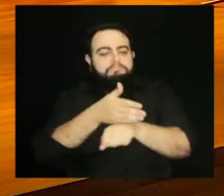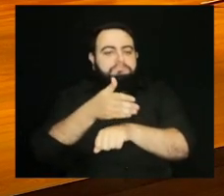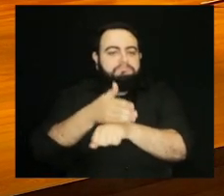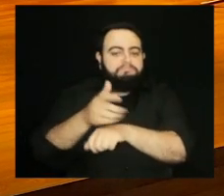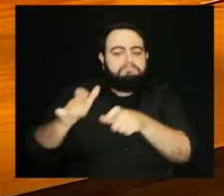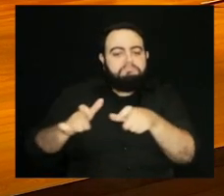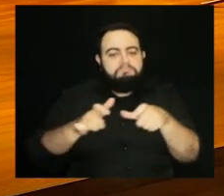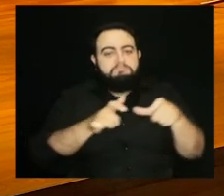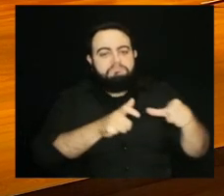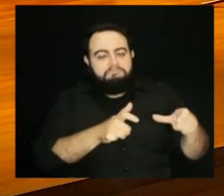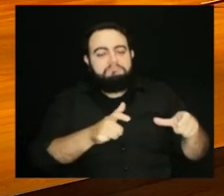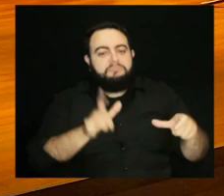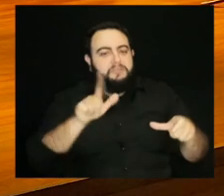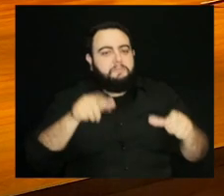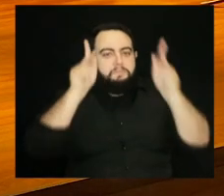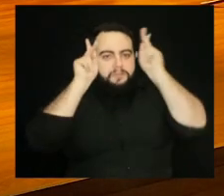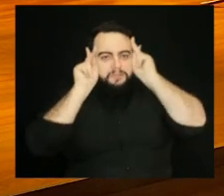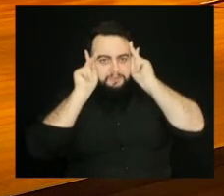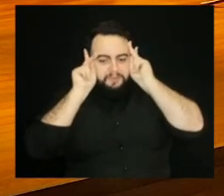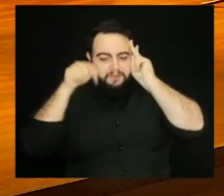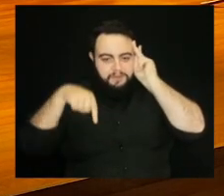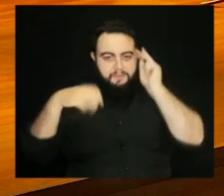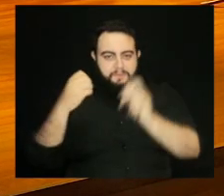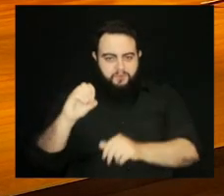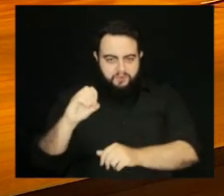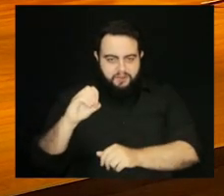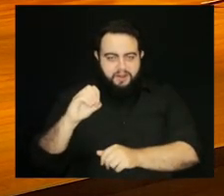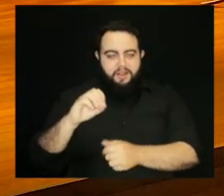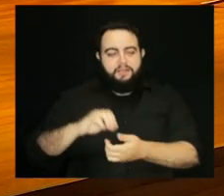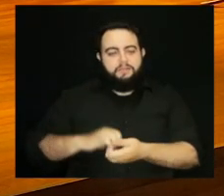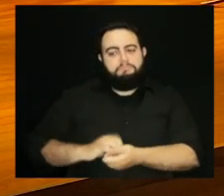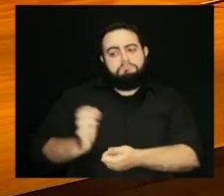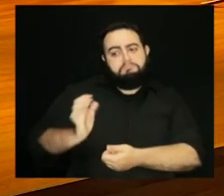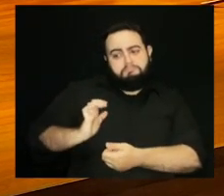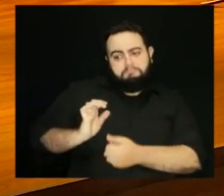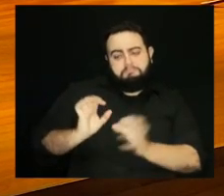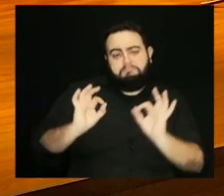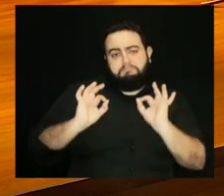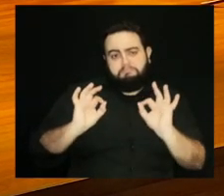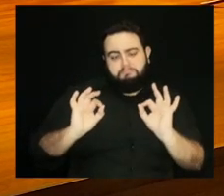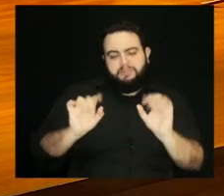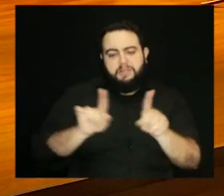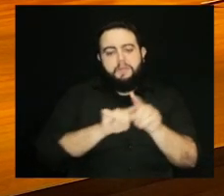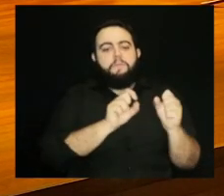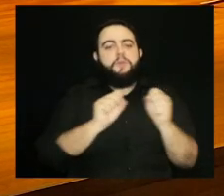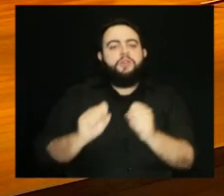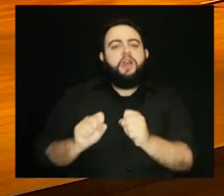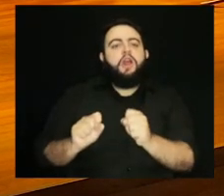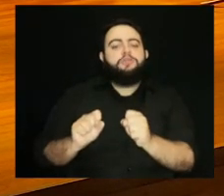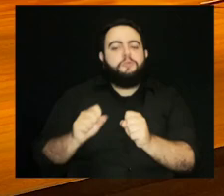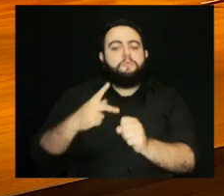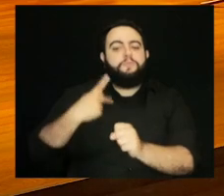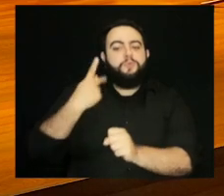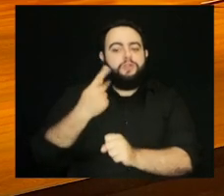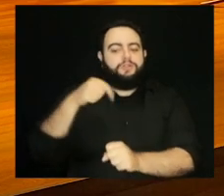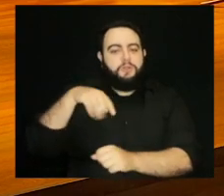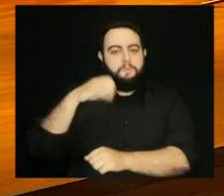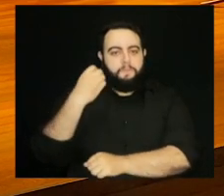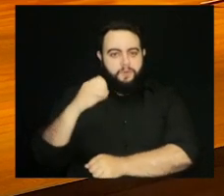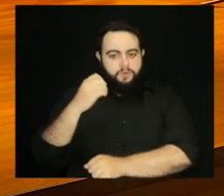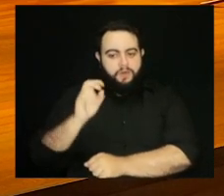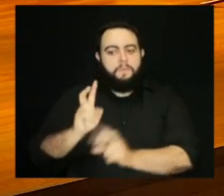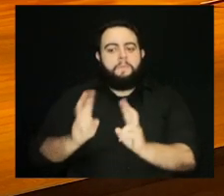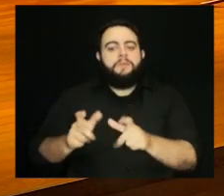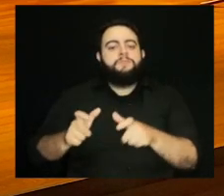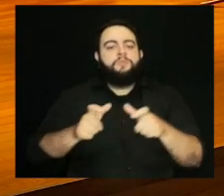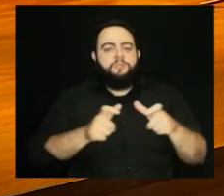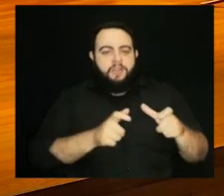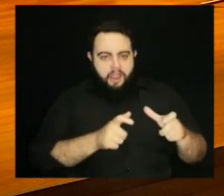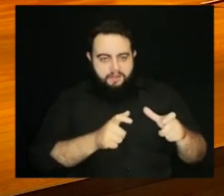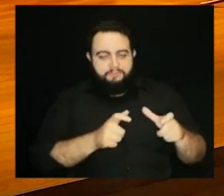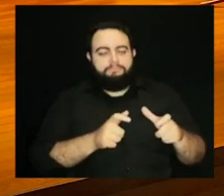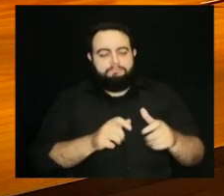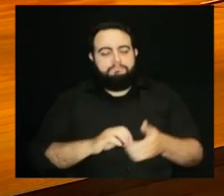os ricos e poderosos políticos de Porto Alegre, e que andava, quando todo mundo já tinha